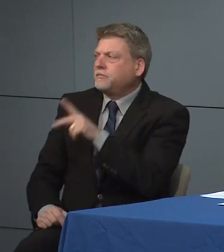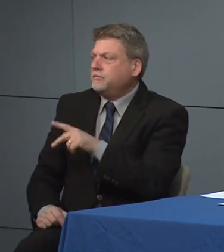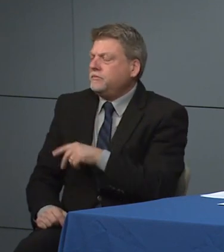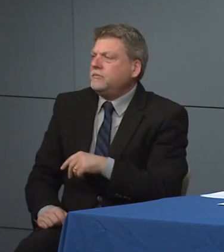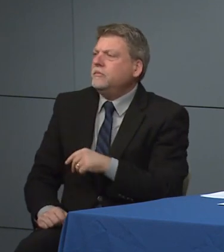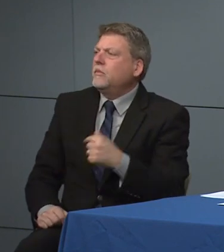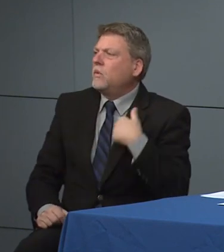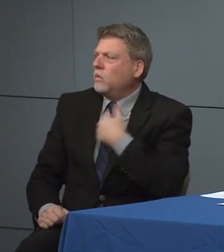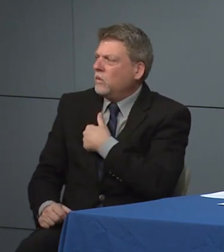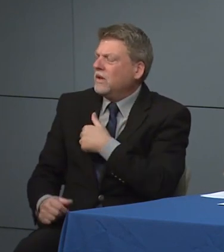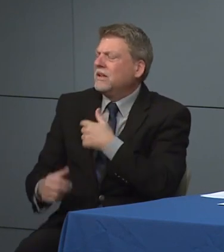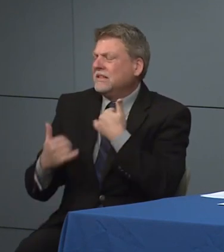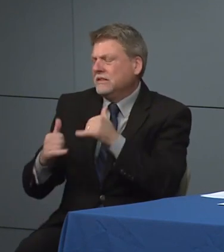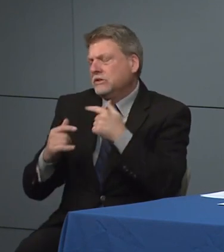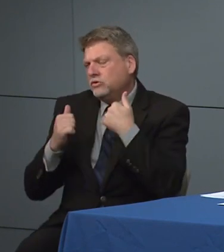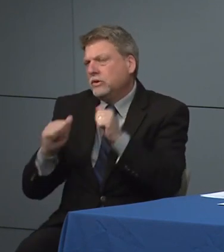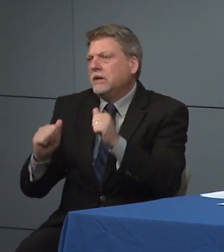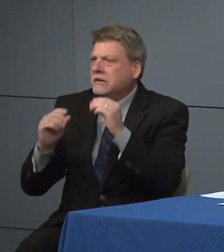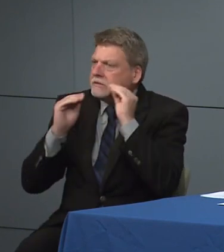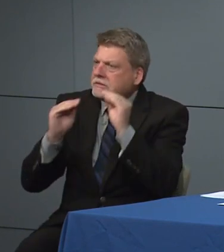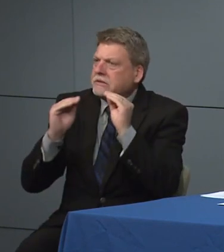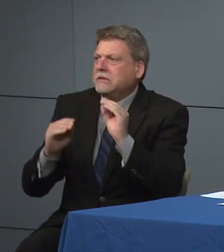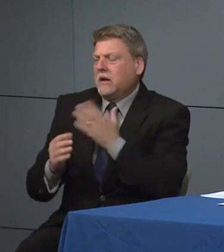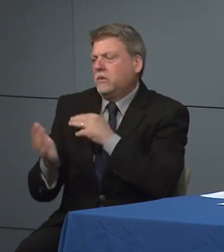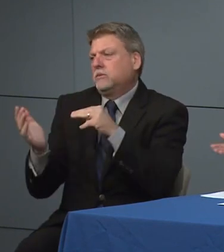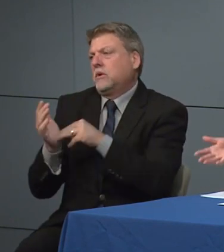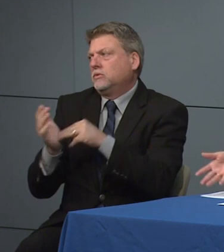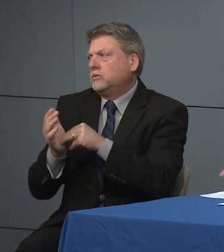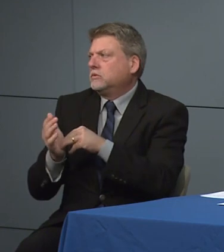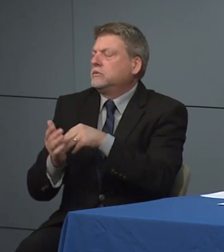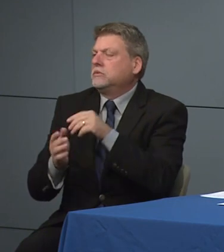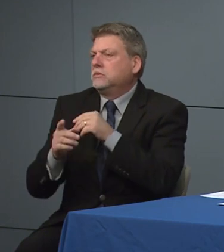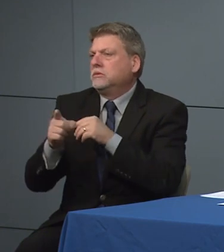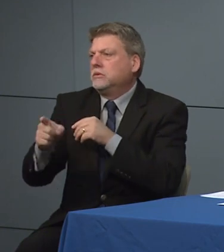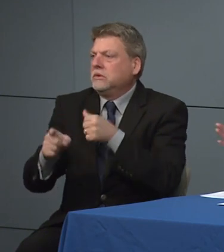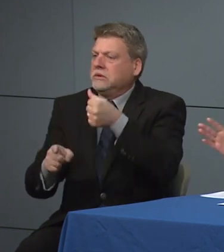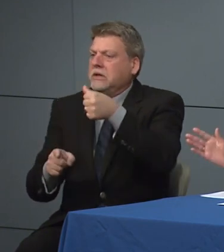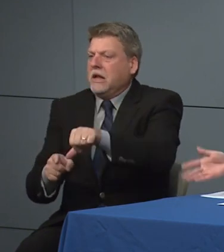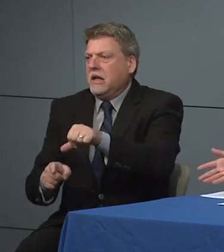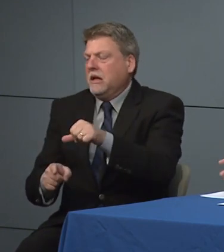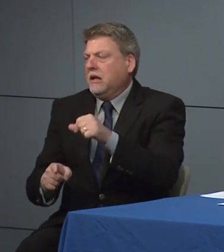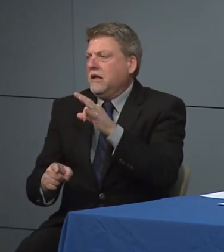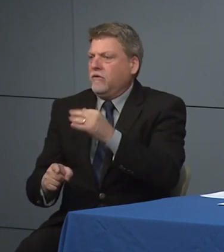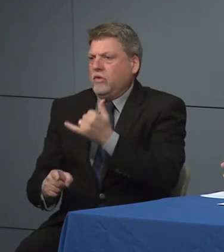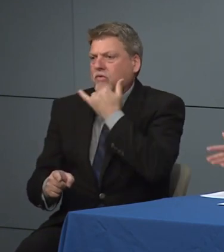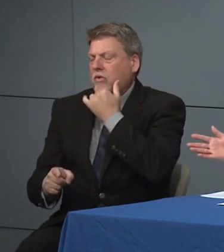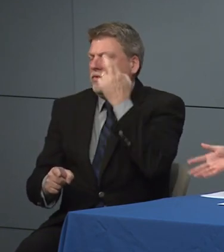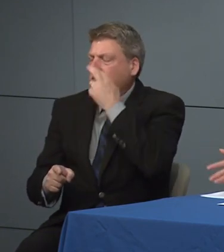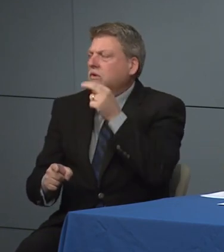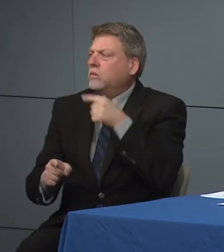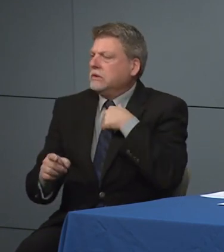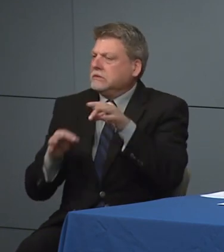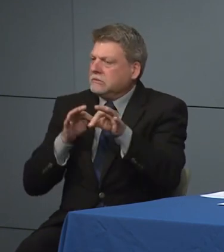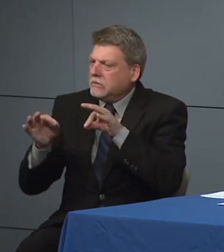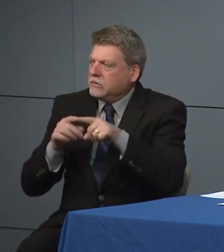desarrollar días para los proveedores de servicios médicos para que ellos comprenden cómo deben hacer las